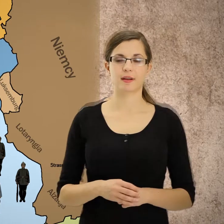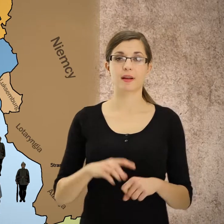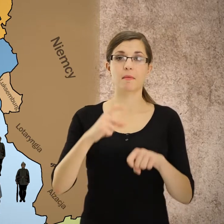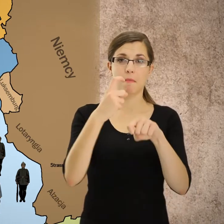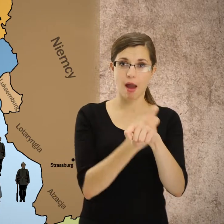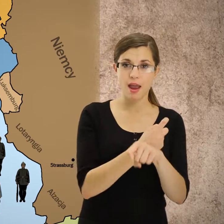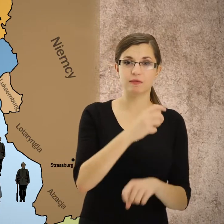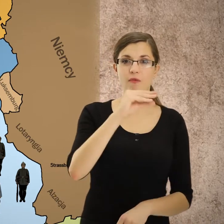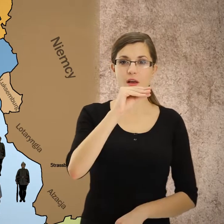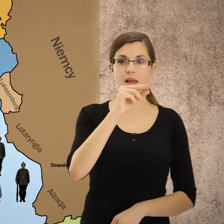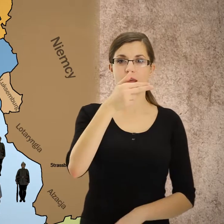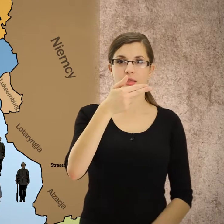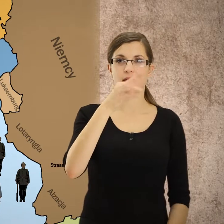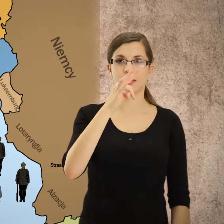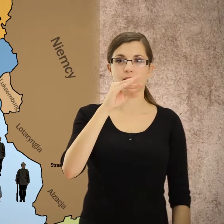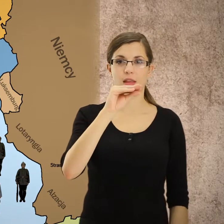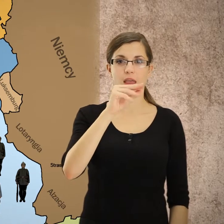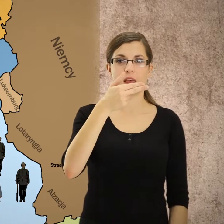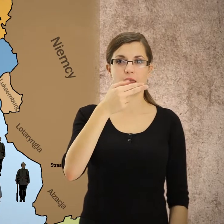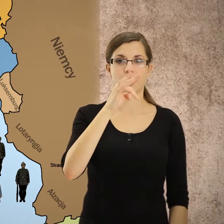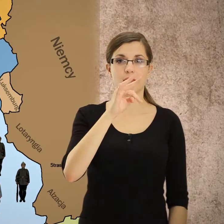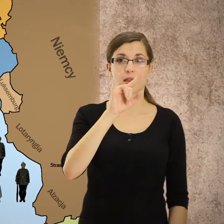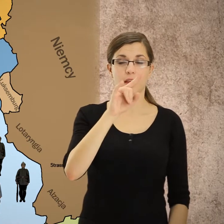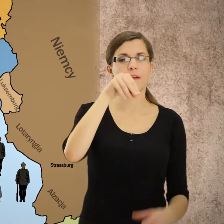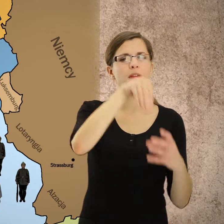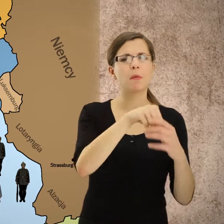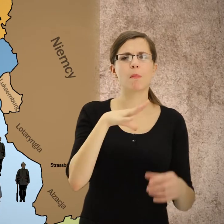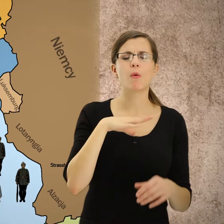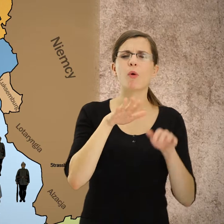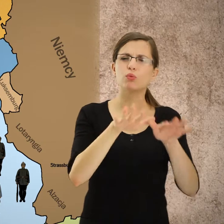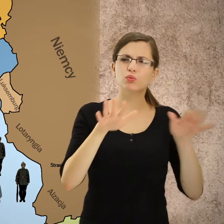Państwa Ententy miały już wtedy więcej